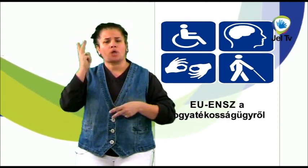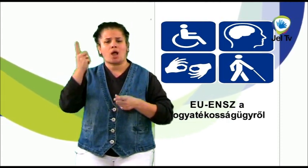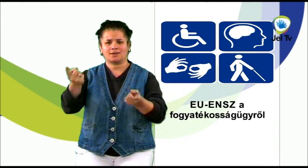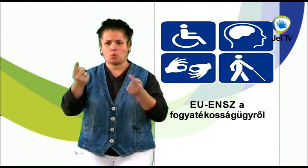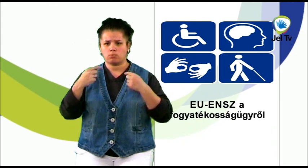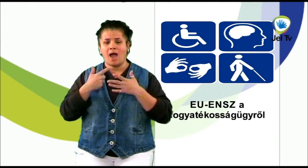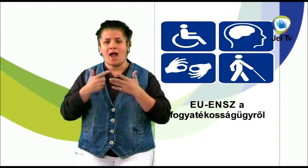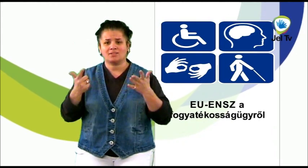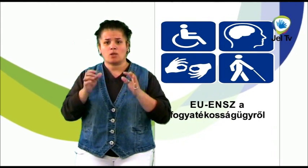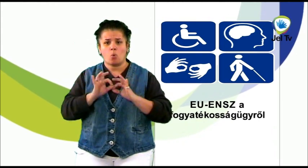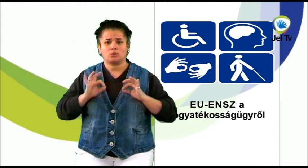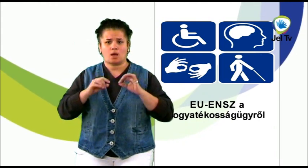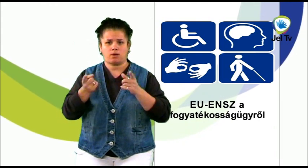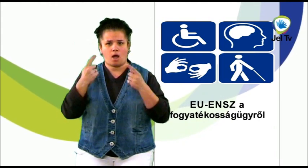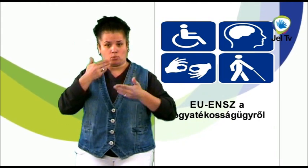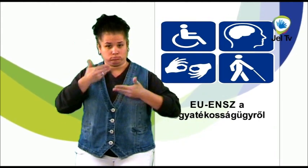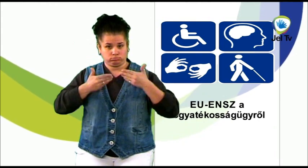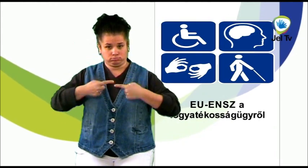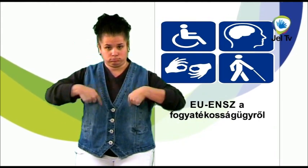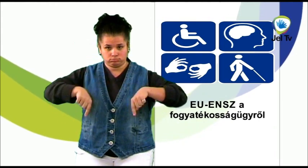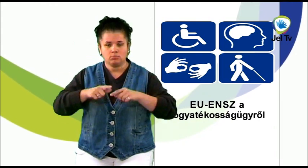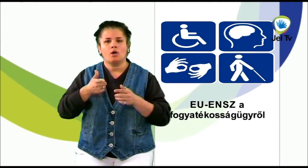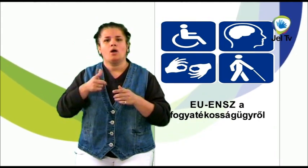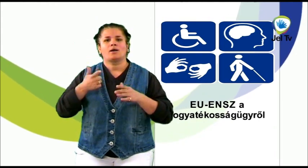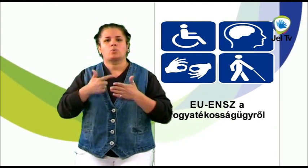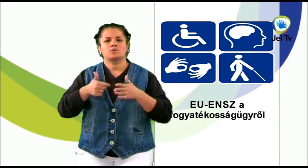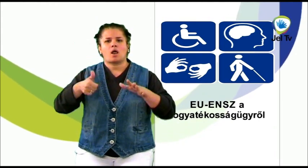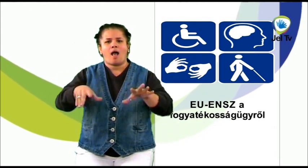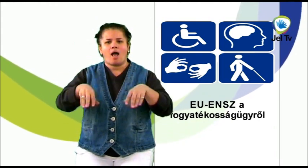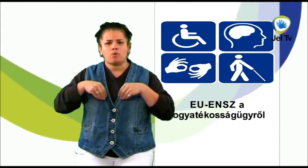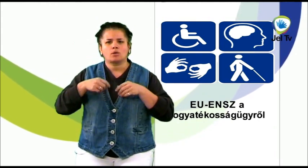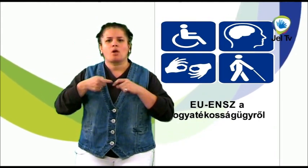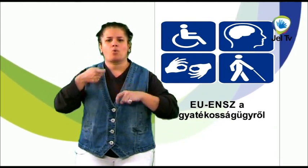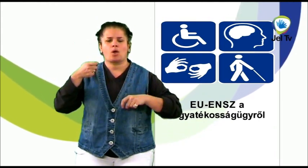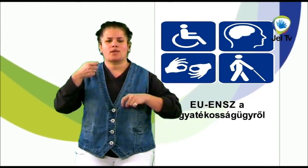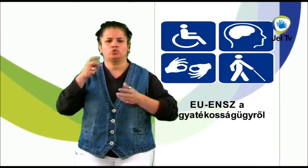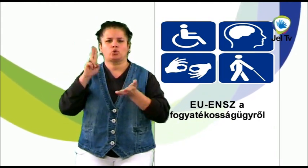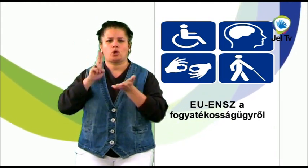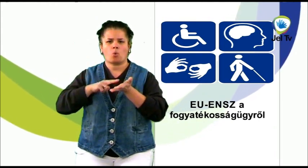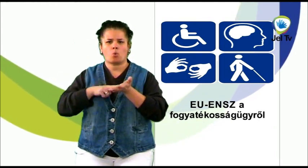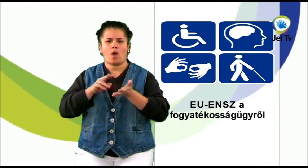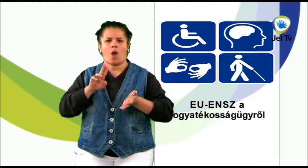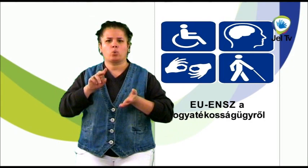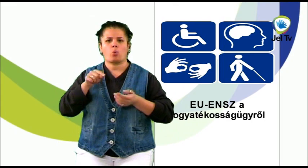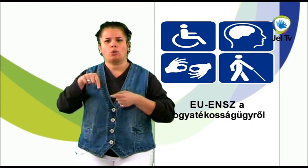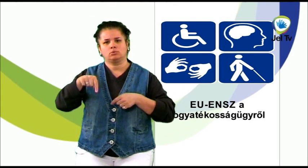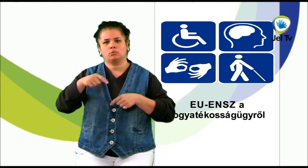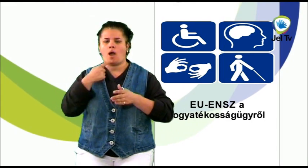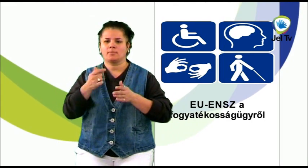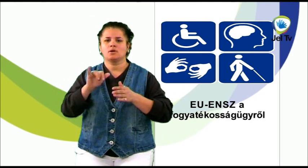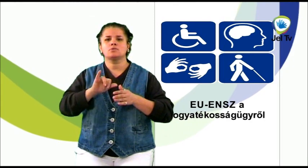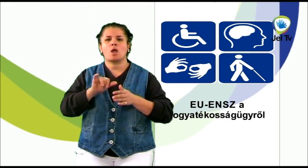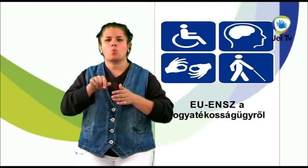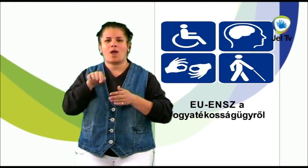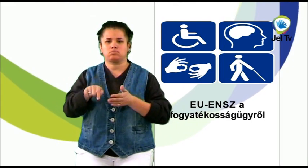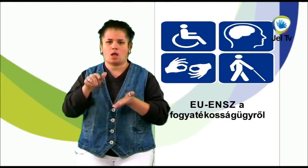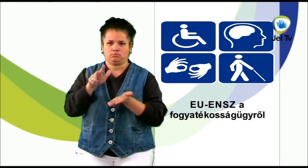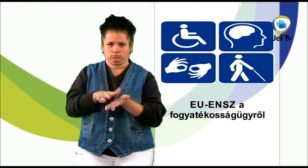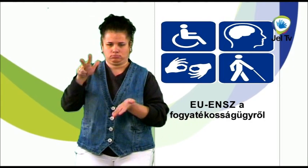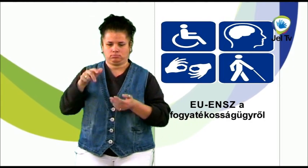Több mint 380 szakértő és 70 ország részvételével elkészített kiadvány összhangban áll a 2006-ban elfogadott fogyatékos személyek jogairól szóló ENSZ egyezménnyel, melyet januárban fogadtak el.